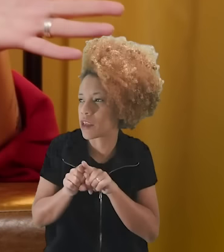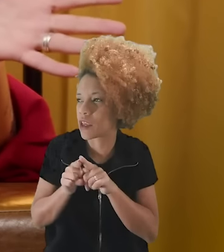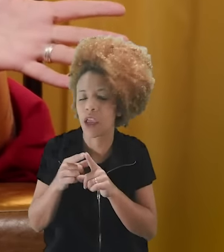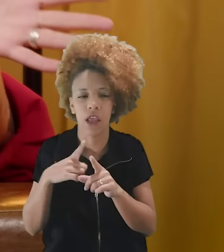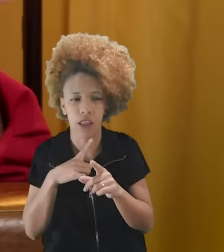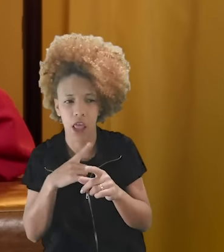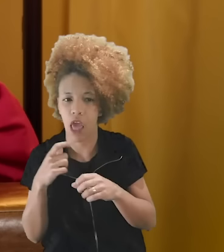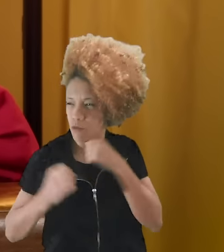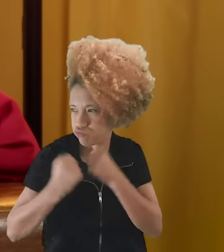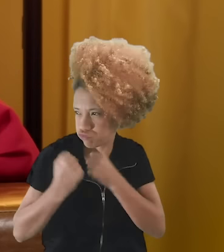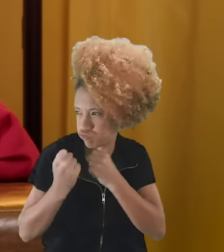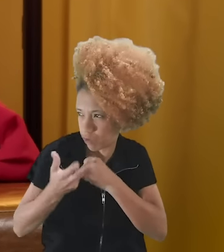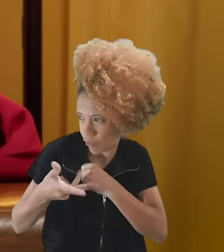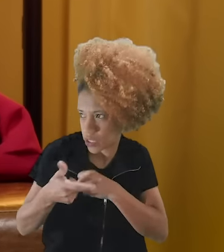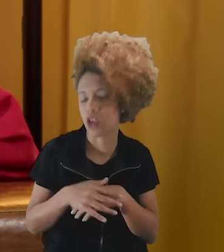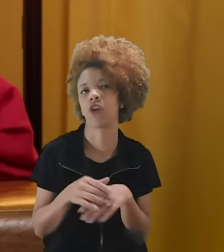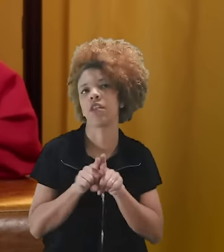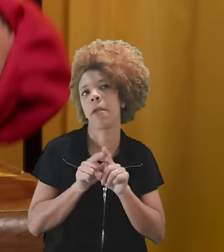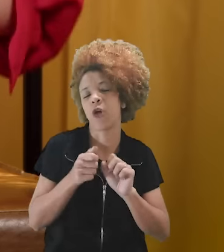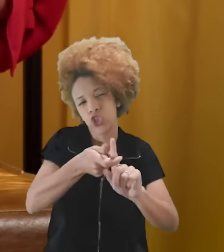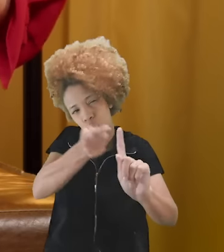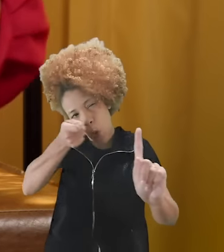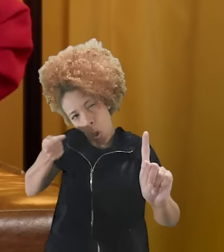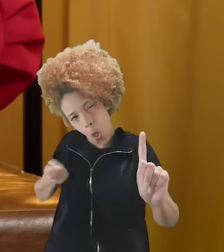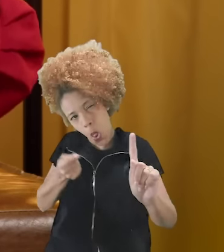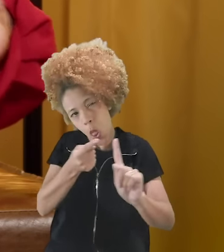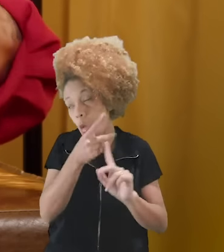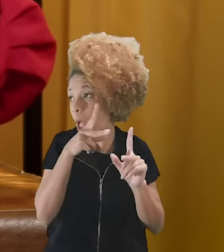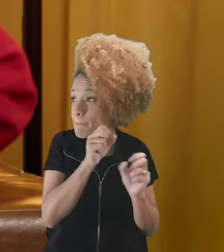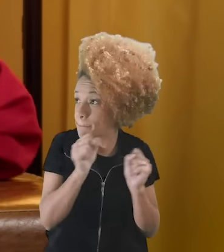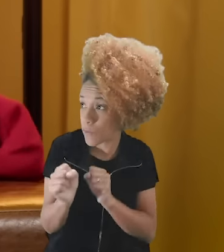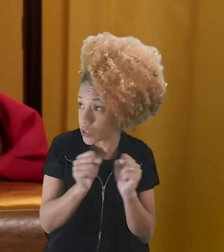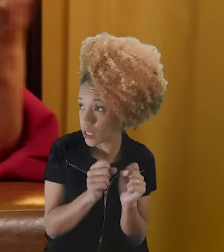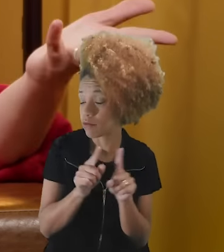que é você ganhar um pouco mais de velocidade você pode tacar uma flecha super poderosa como forma de